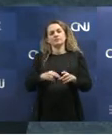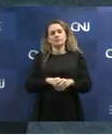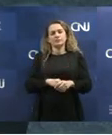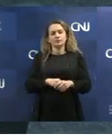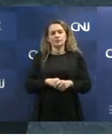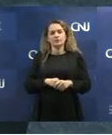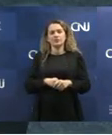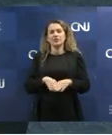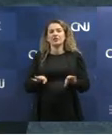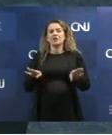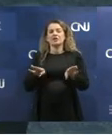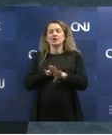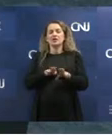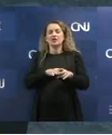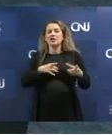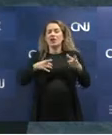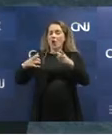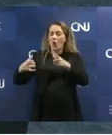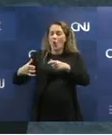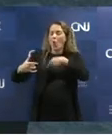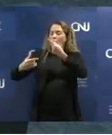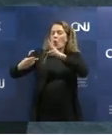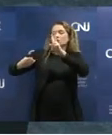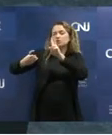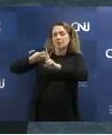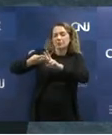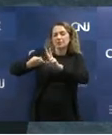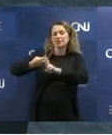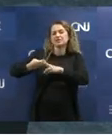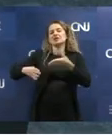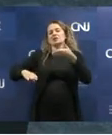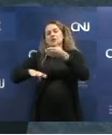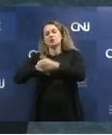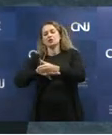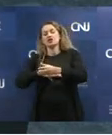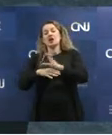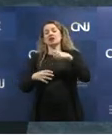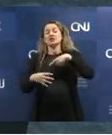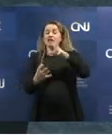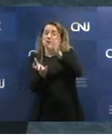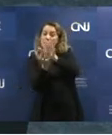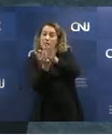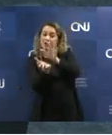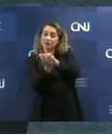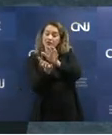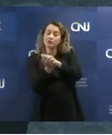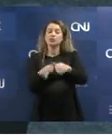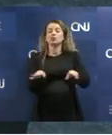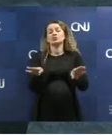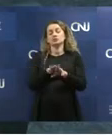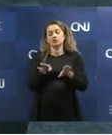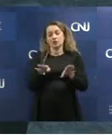a questão da outra prisão havida em Igarassu, Pernambuco, bem como a ausência de